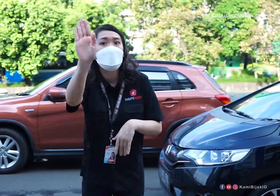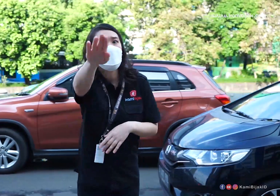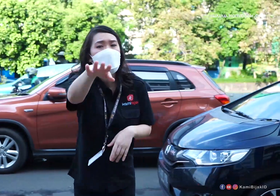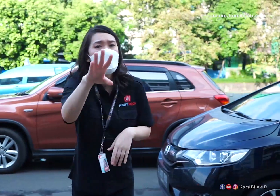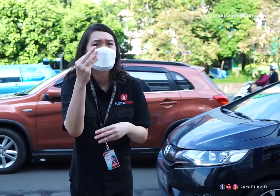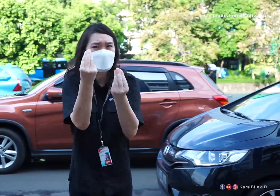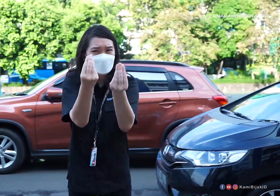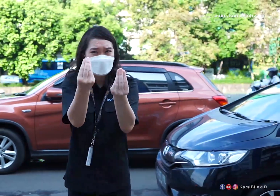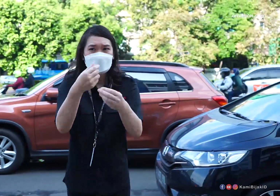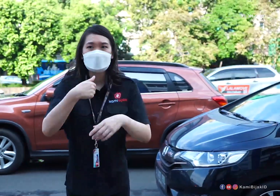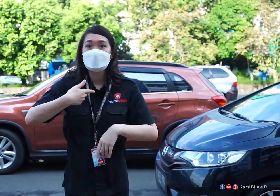Oya, tunggu.